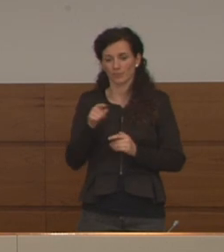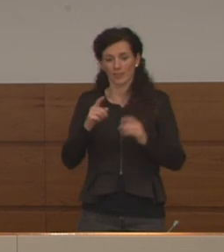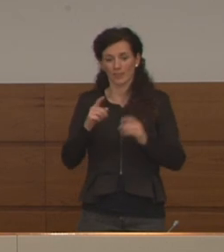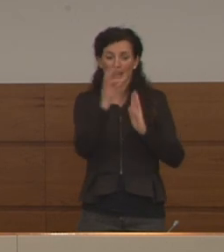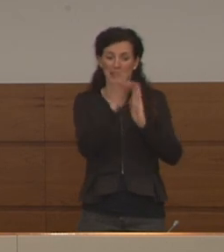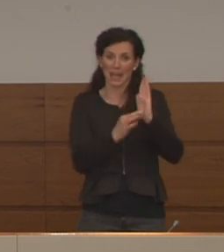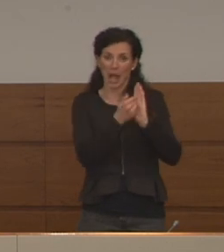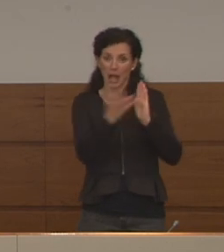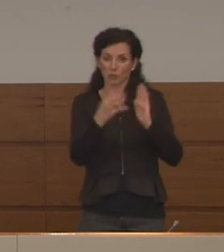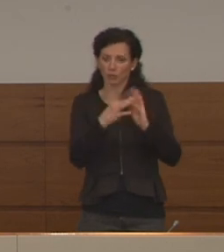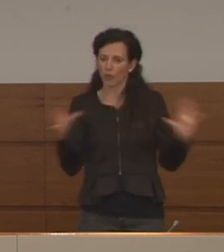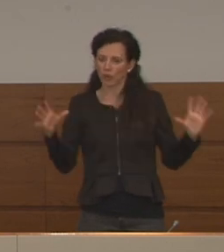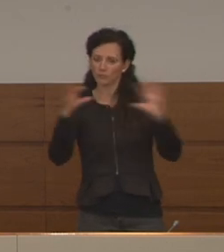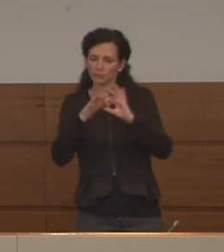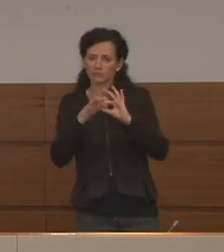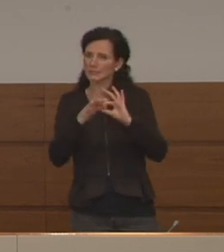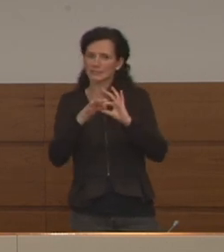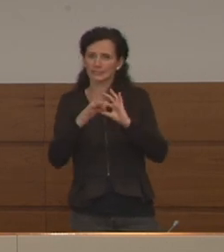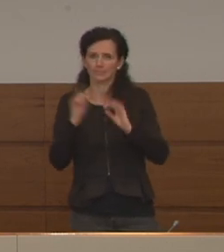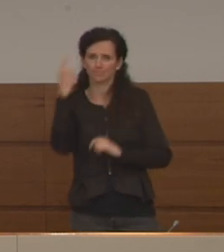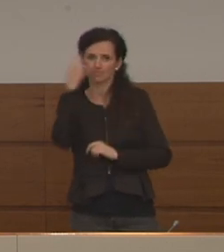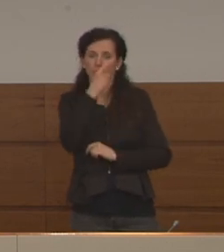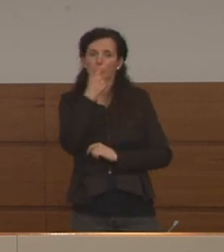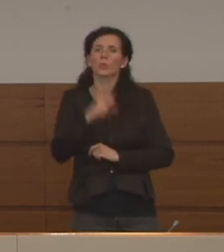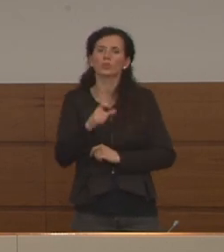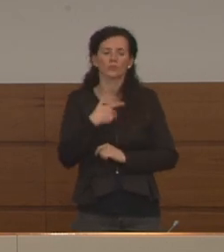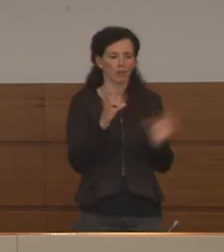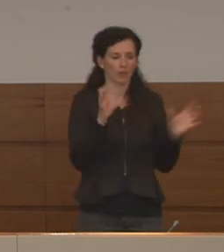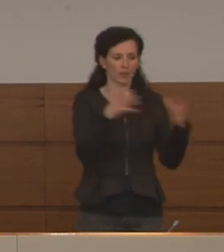proprio perché andiamo a stratificare per classe d'eta, per geografia, altro,